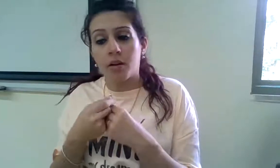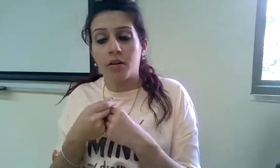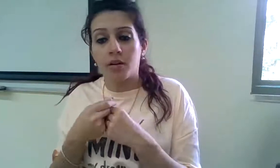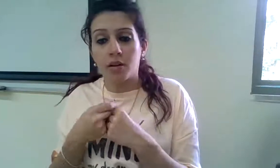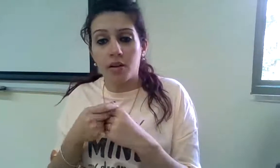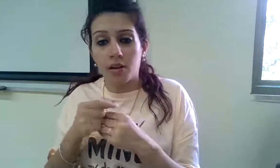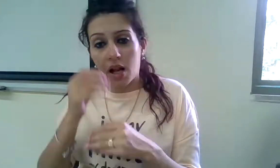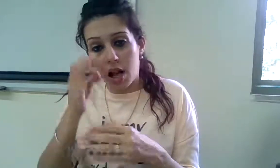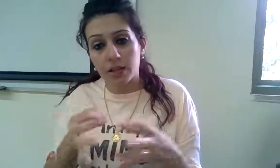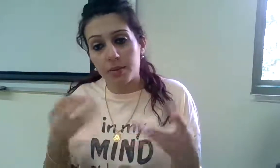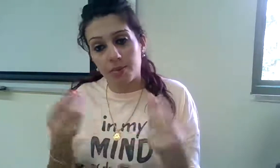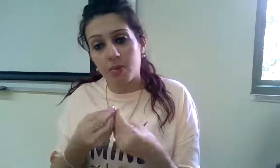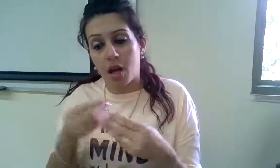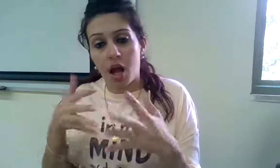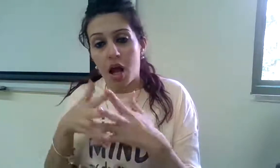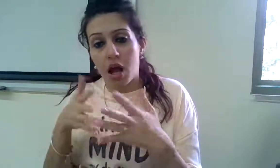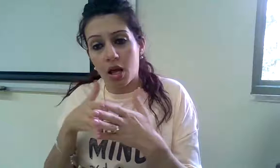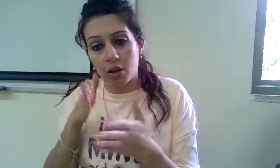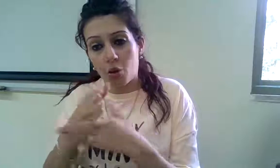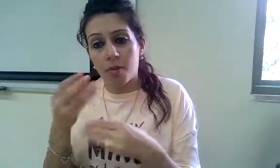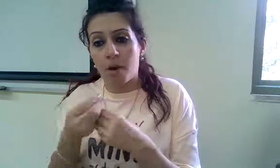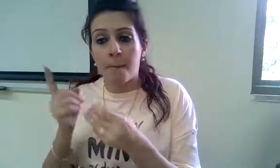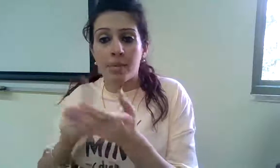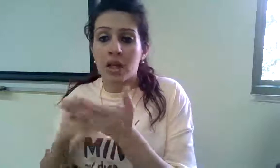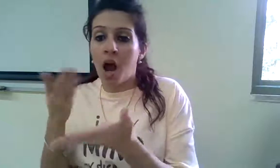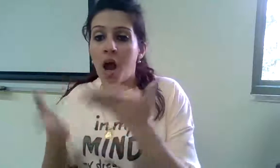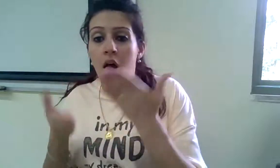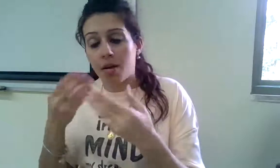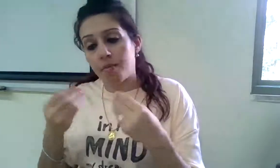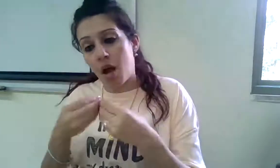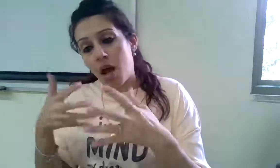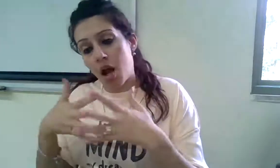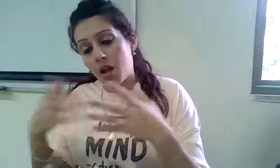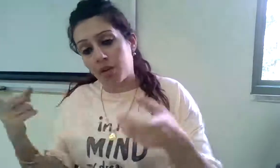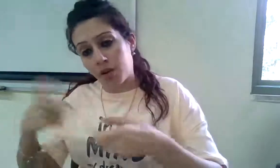الذي يتلقى فيه كل طفل تعليما مختلفا عن الأطفال الآخرين